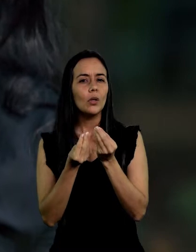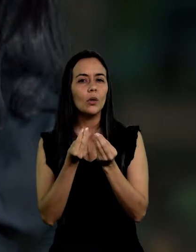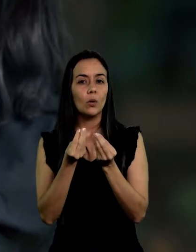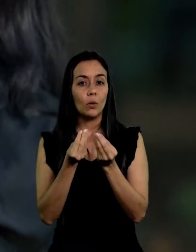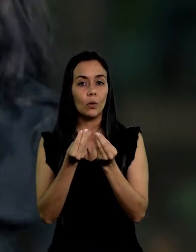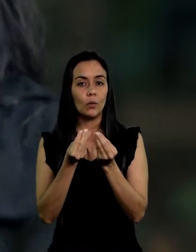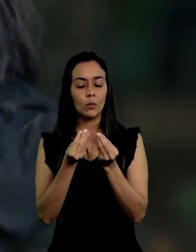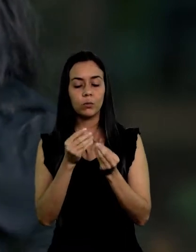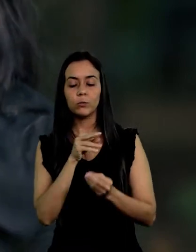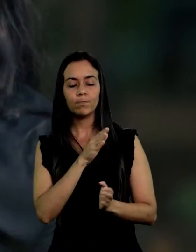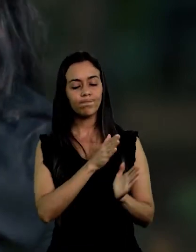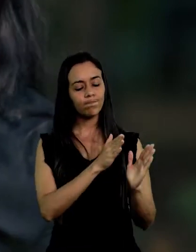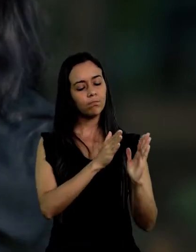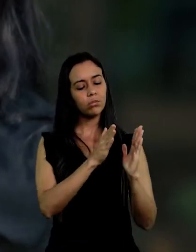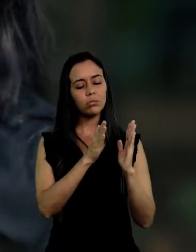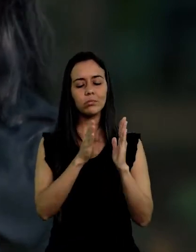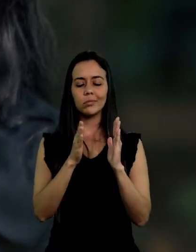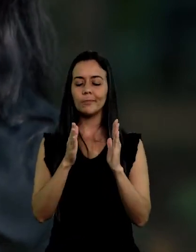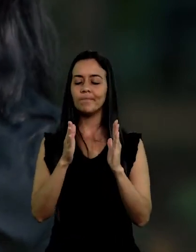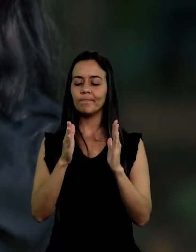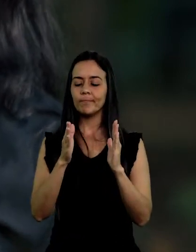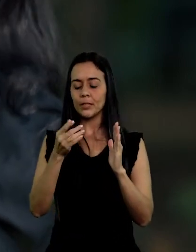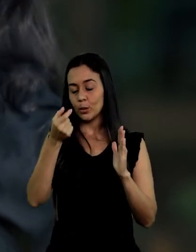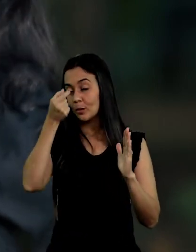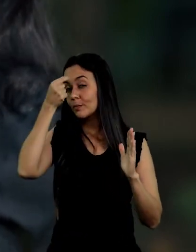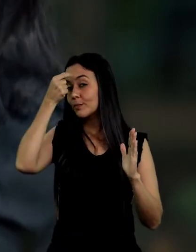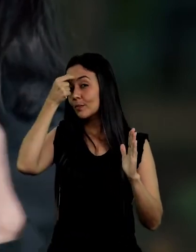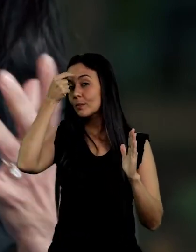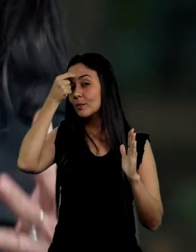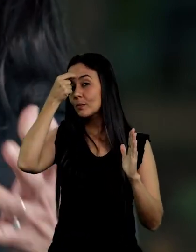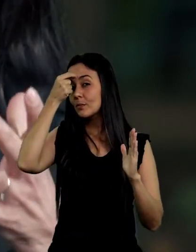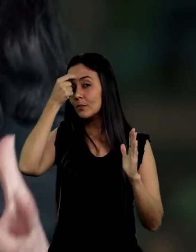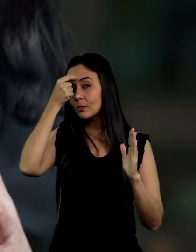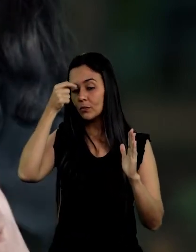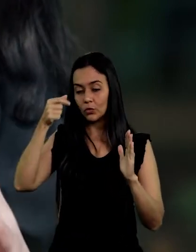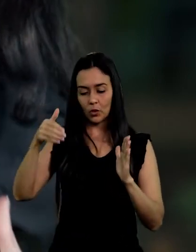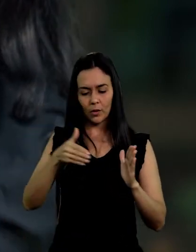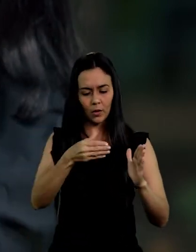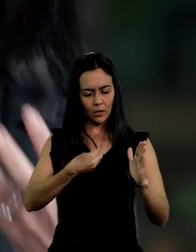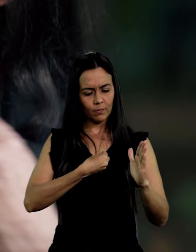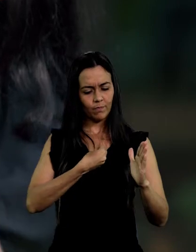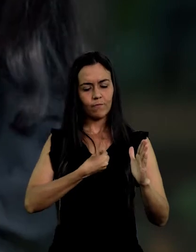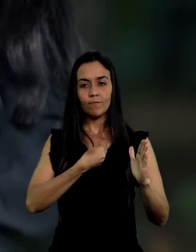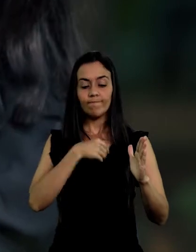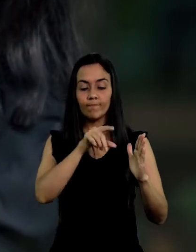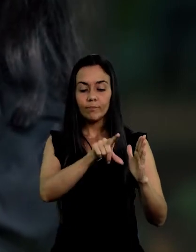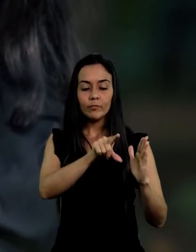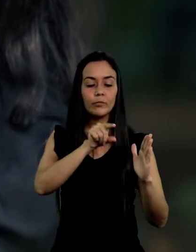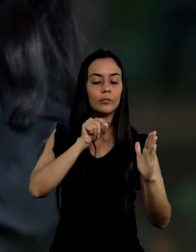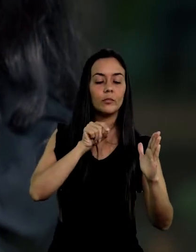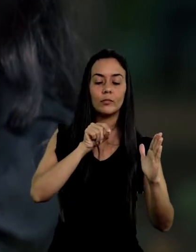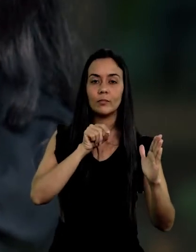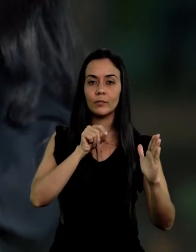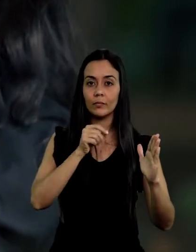se tornar consciente desse processo, escolher caminhos que possam beneficiar mais